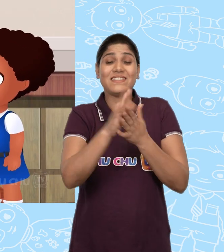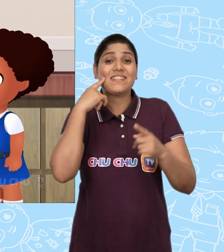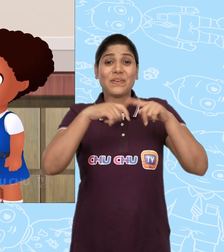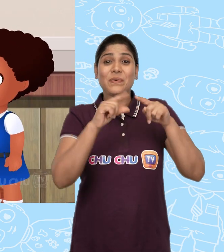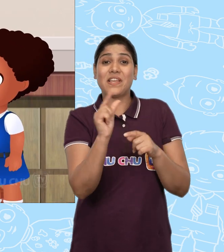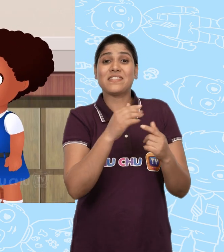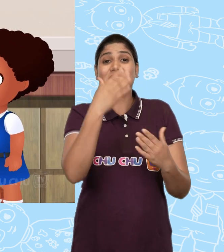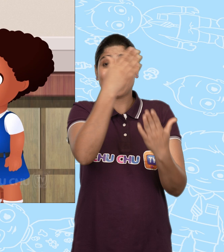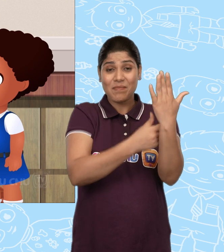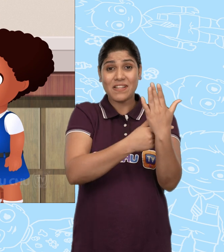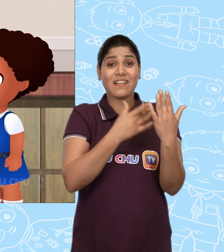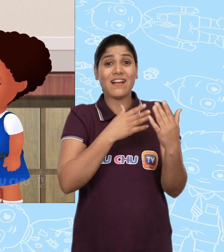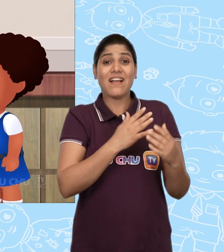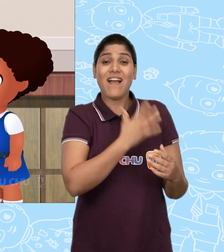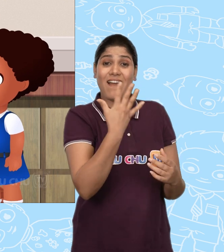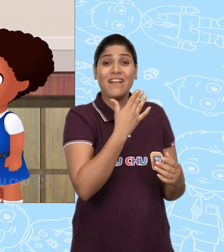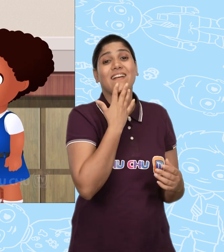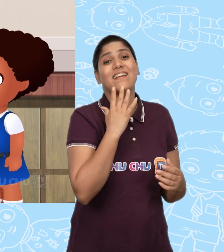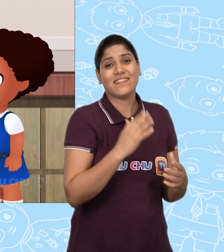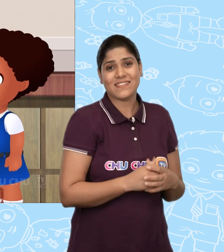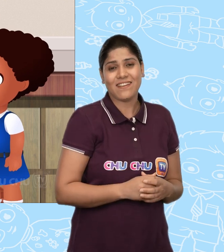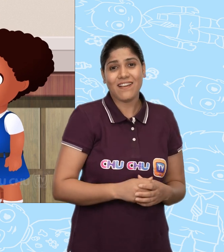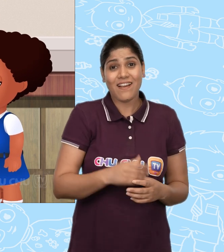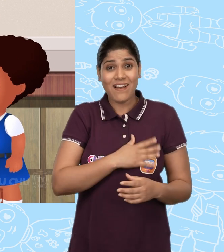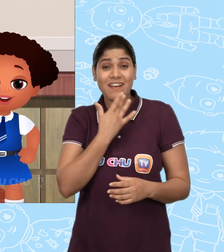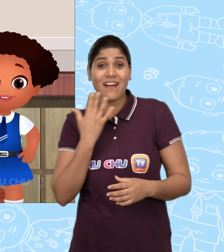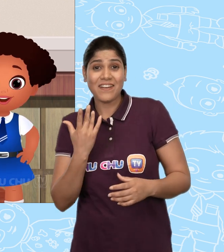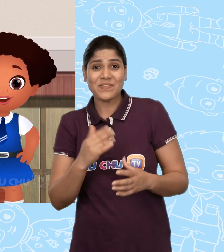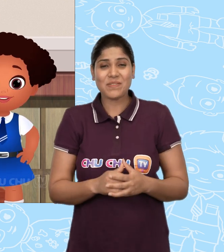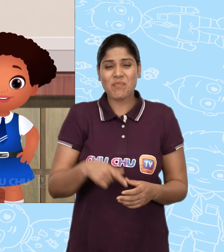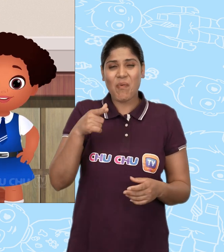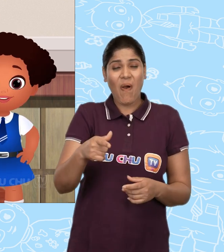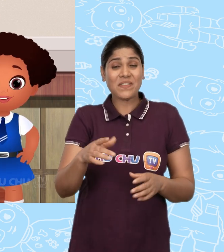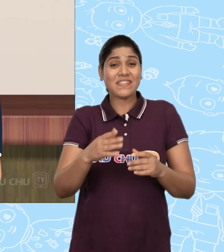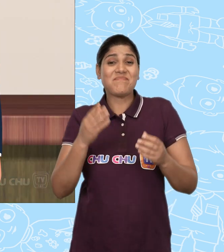जब वो रूका तो चीकू के सामने था हरा रंग। हरा!